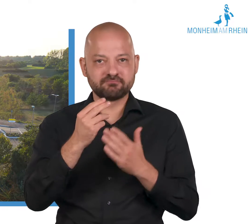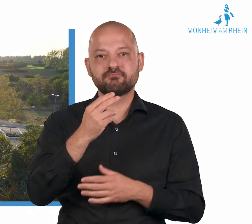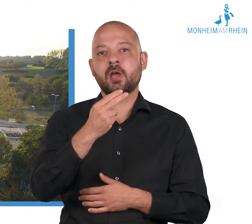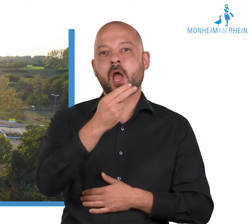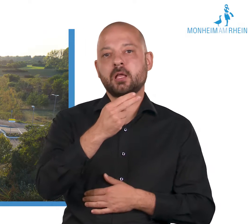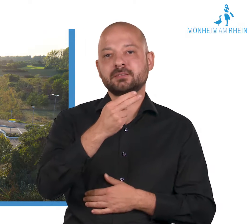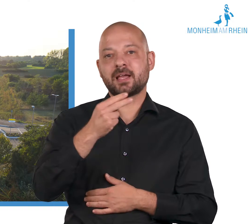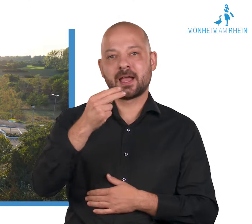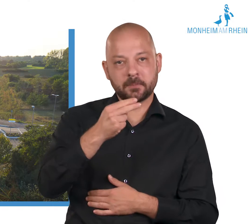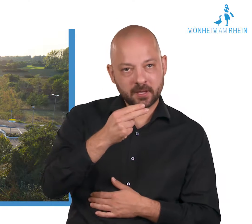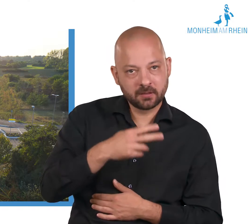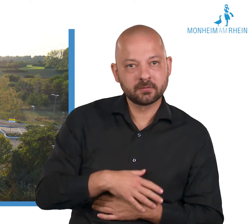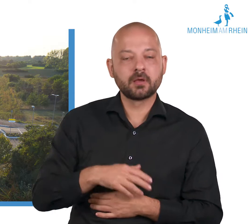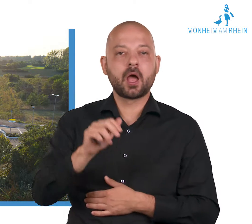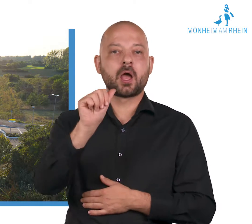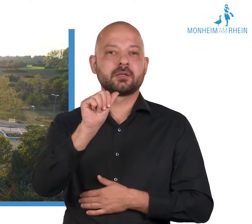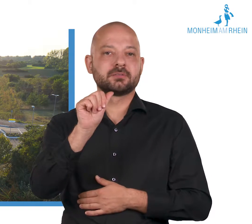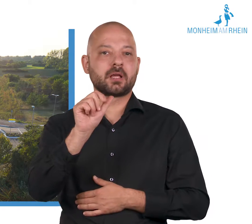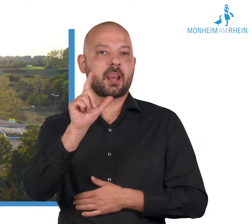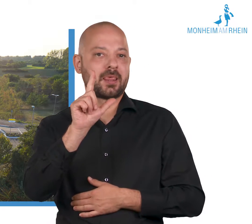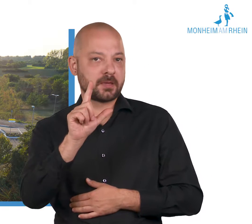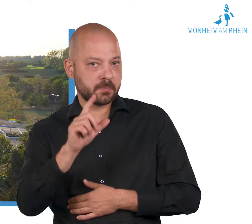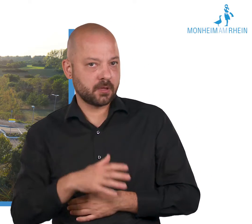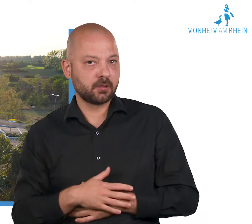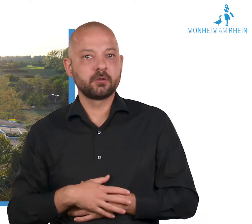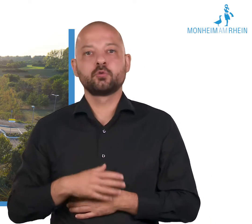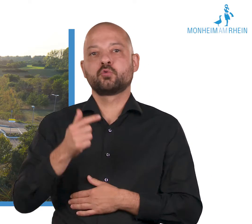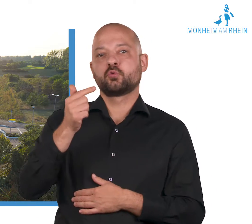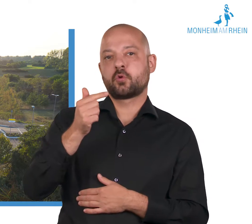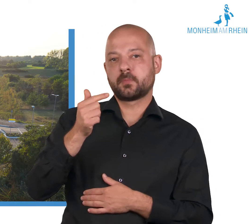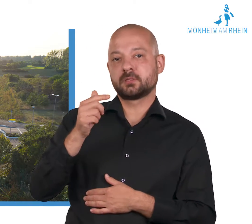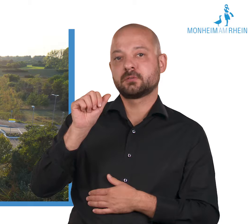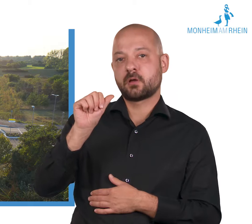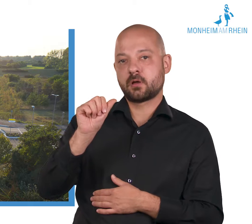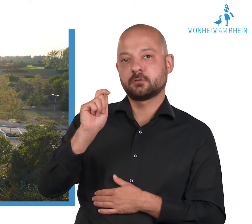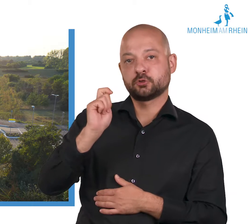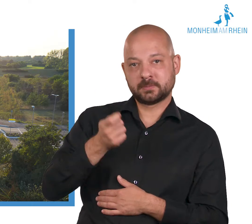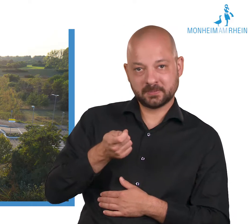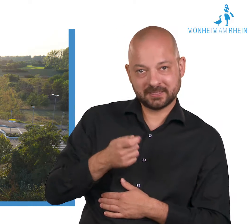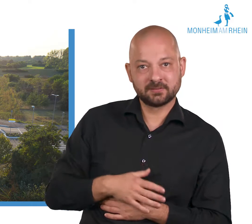Hans Hemmert, Axel Lieber, Thomas A. Schmidt